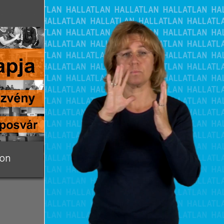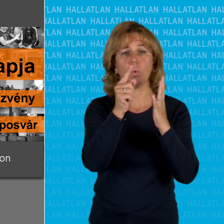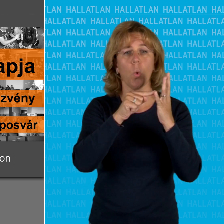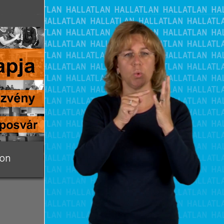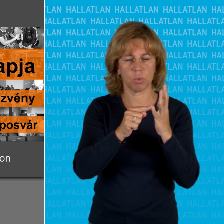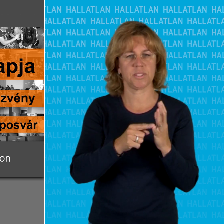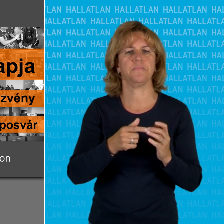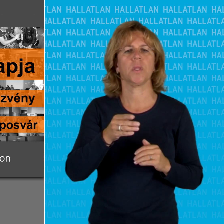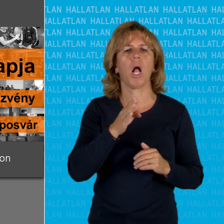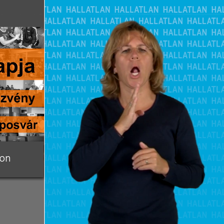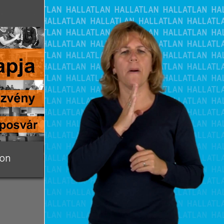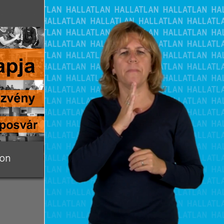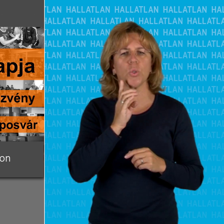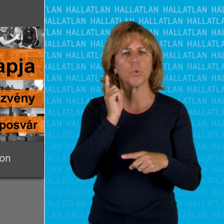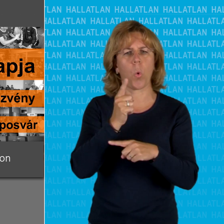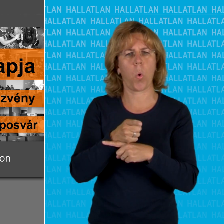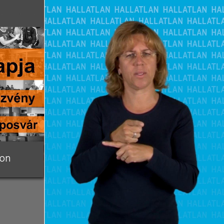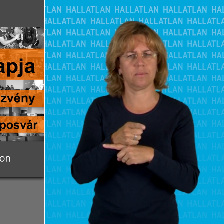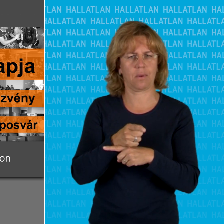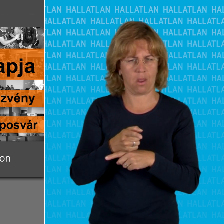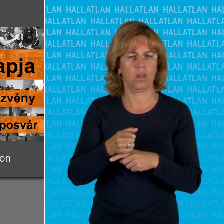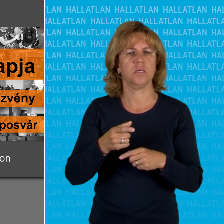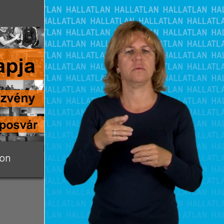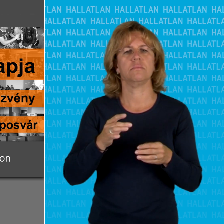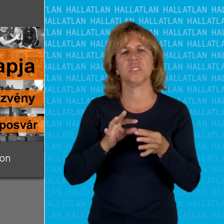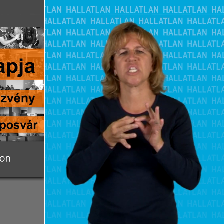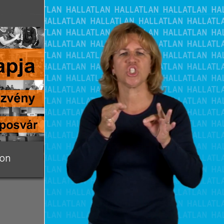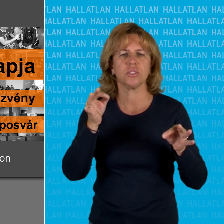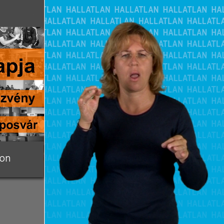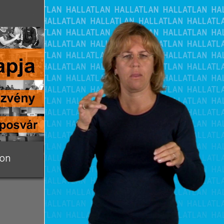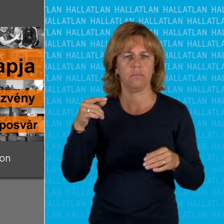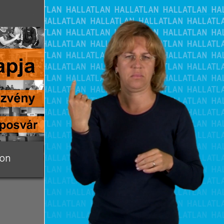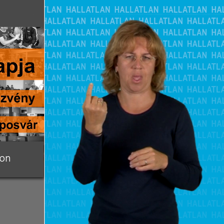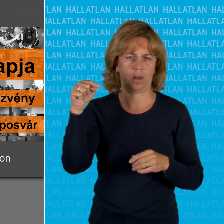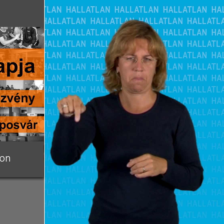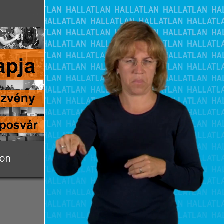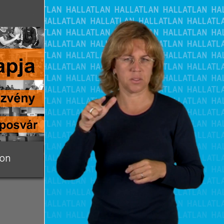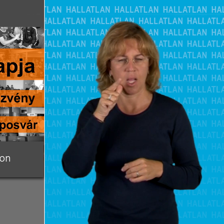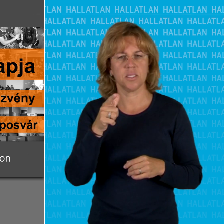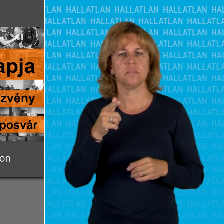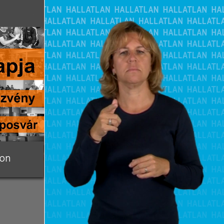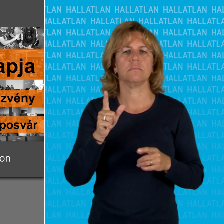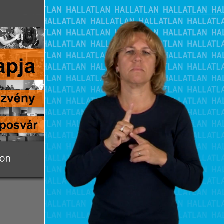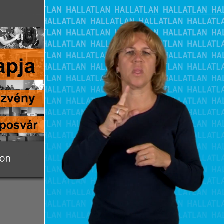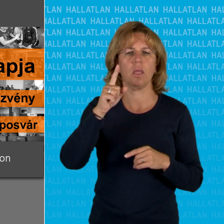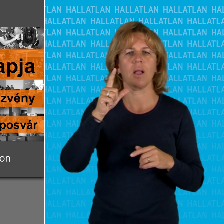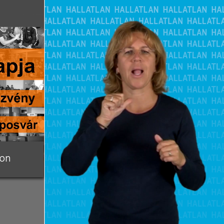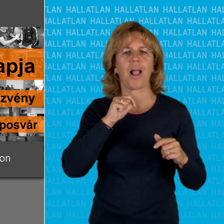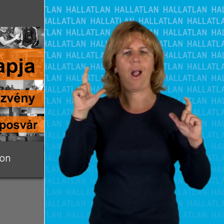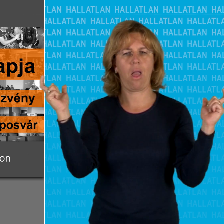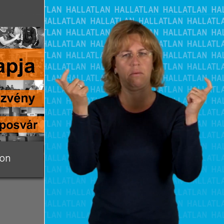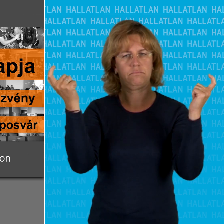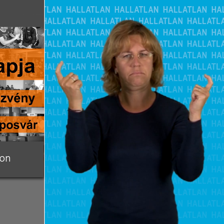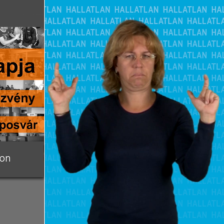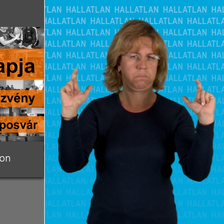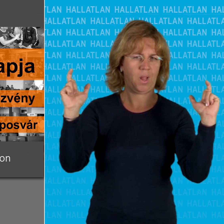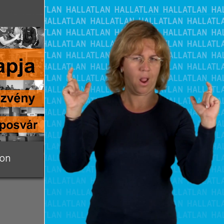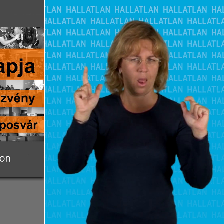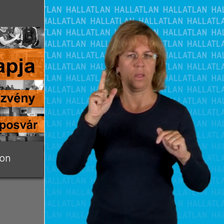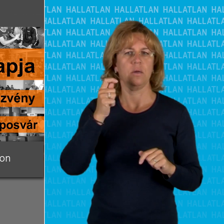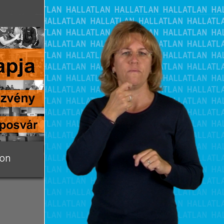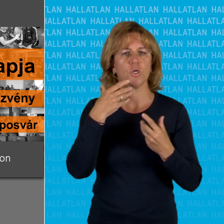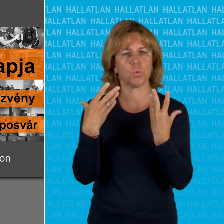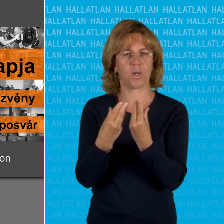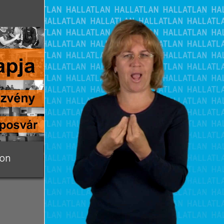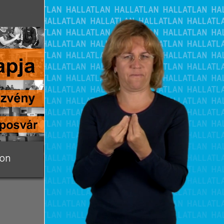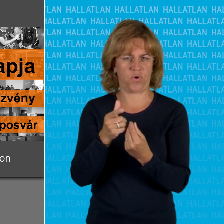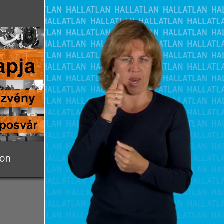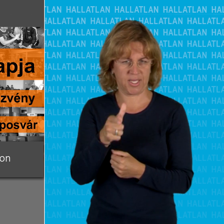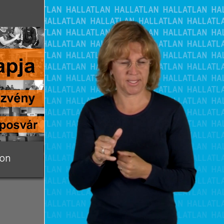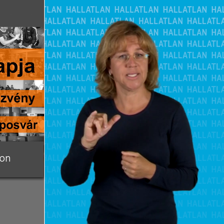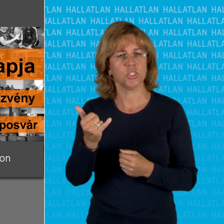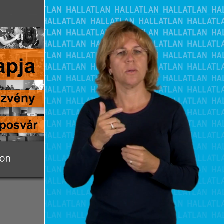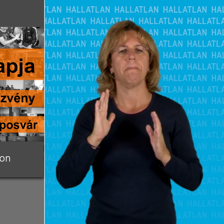5. Kapos Hotel Kristályterem: Gálaest vacsorával,